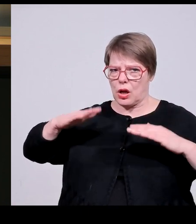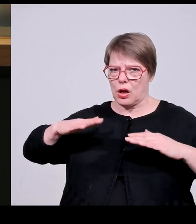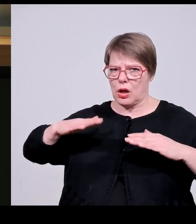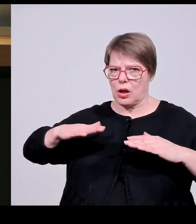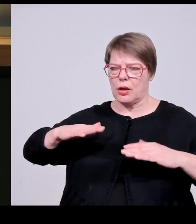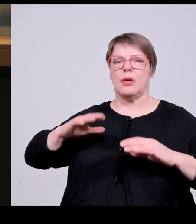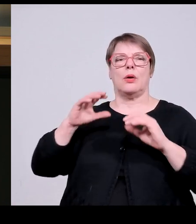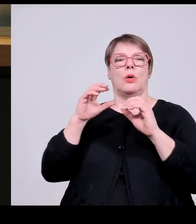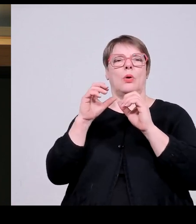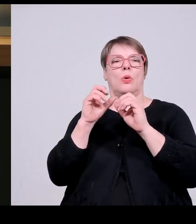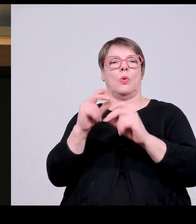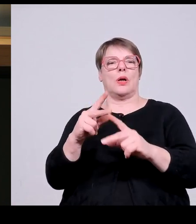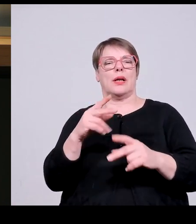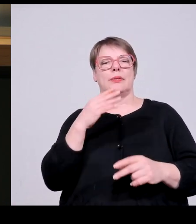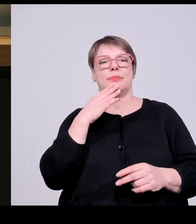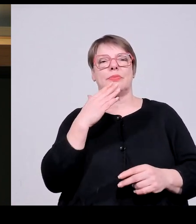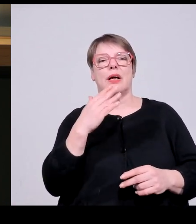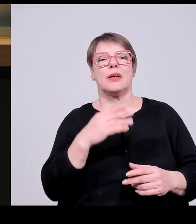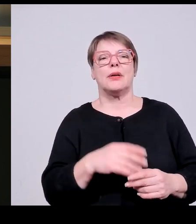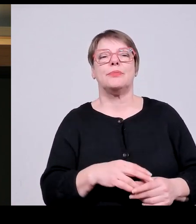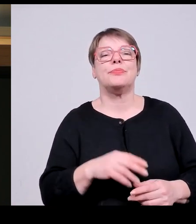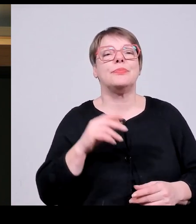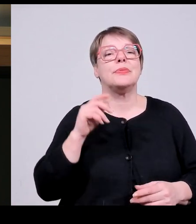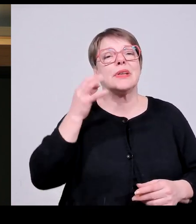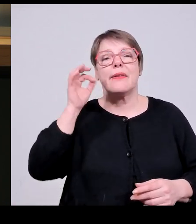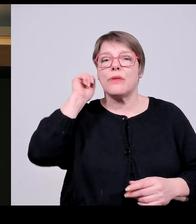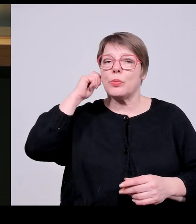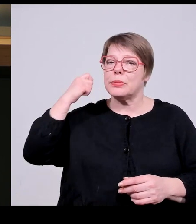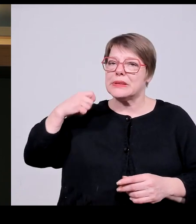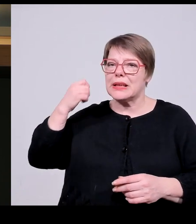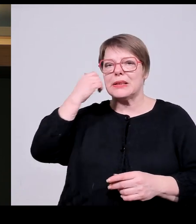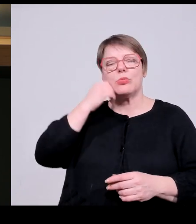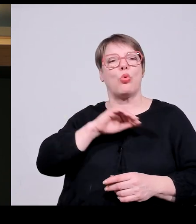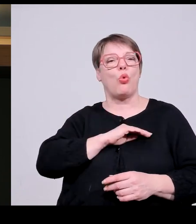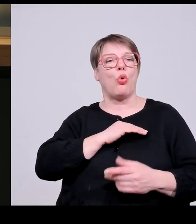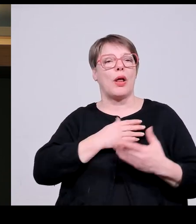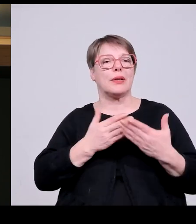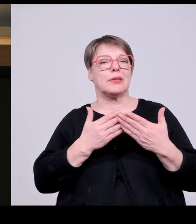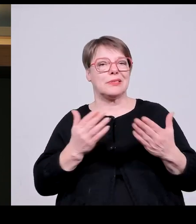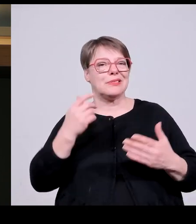Das Thema nervt mich nämlich schon seit der Wende. Wenn nicht sogar davor, seit Schabowskis unverzüglich,